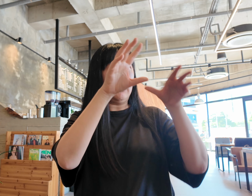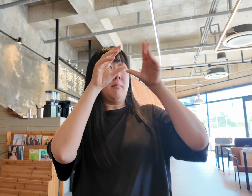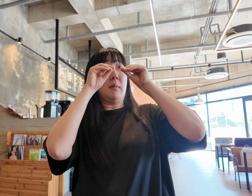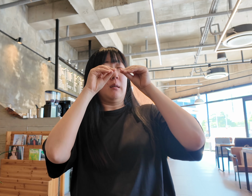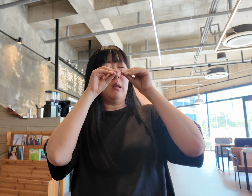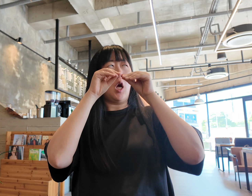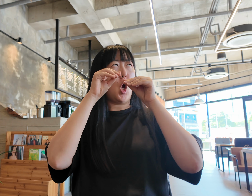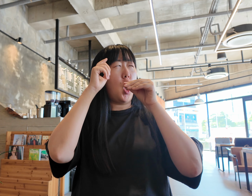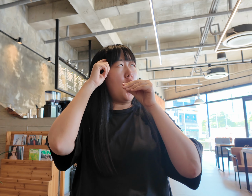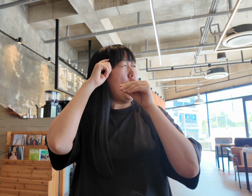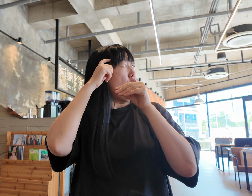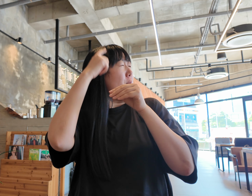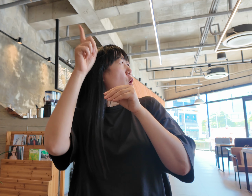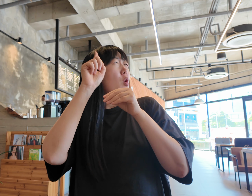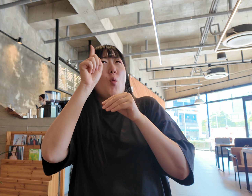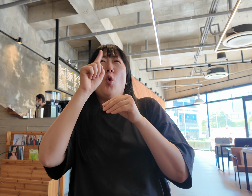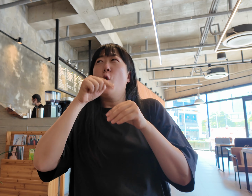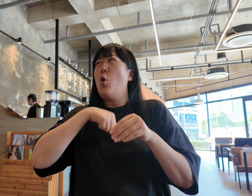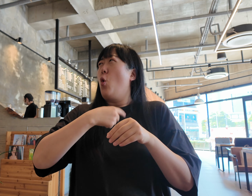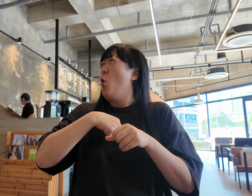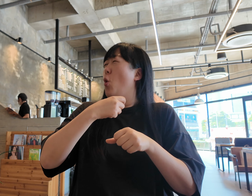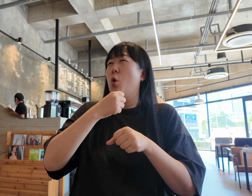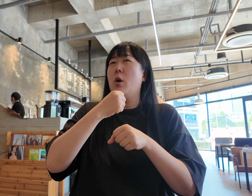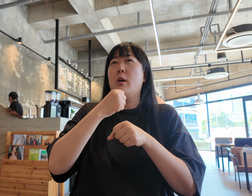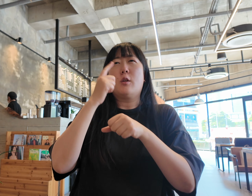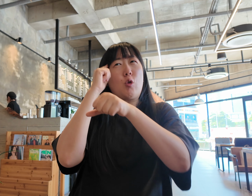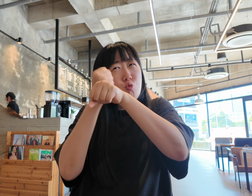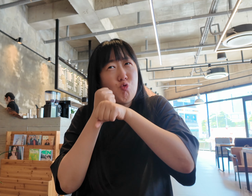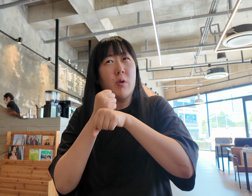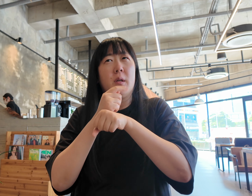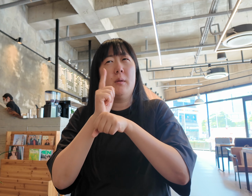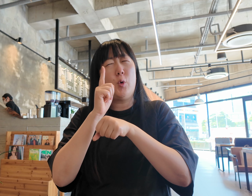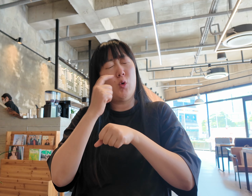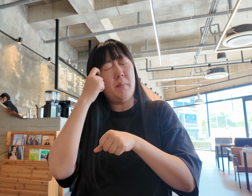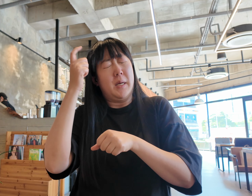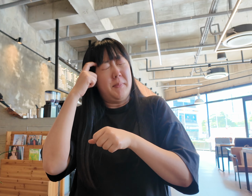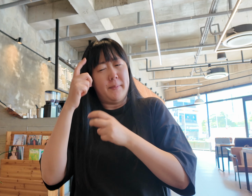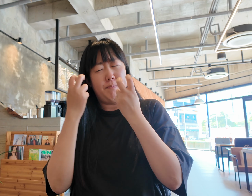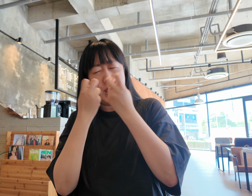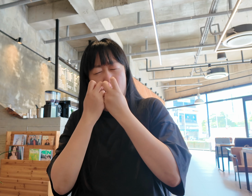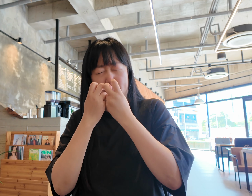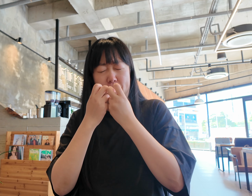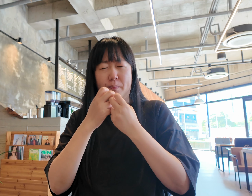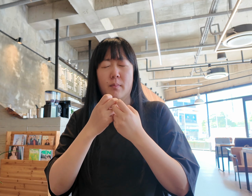혼자 연구하고, 방법을 찾고